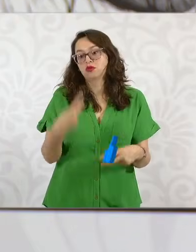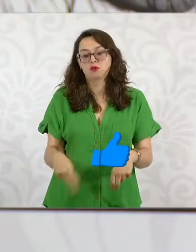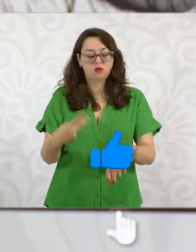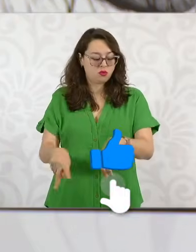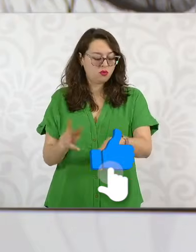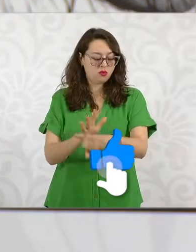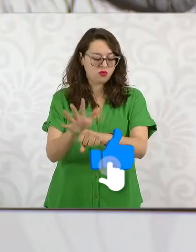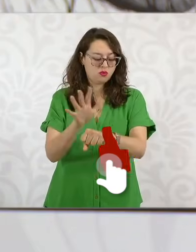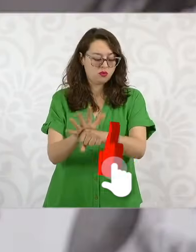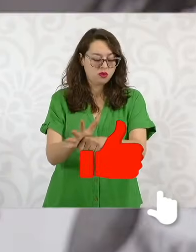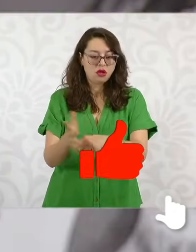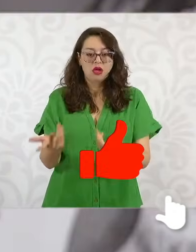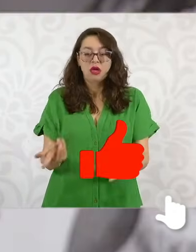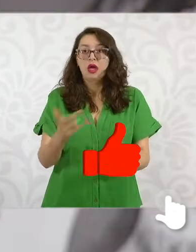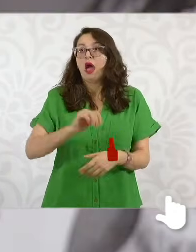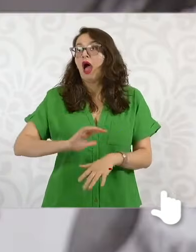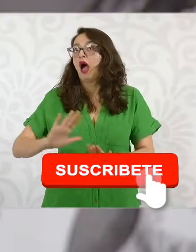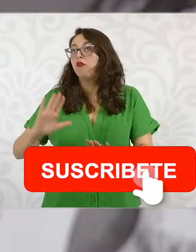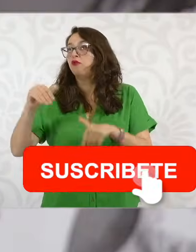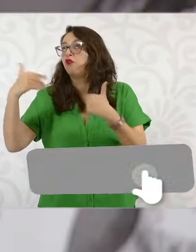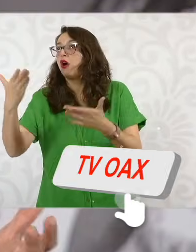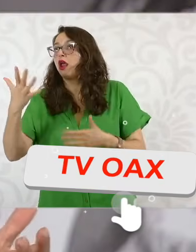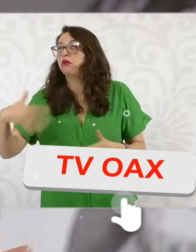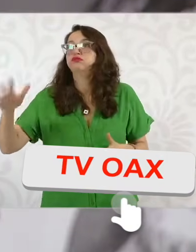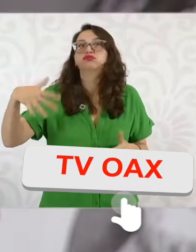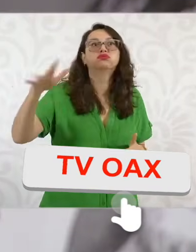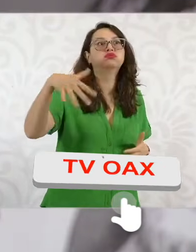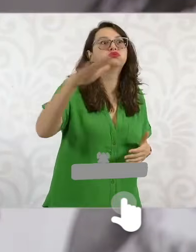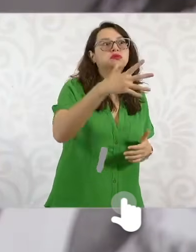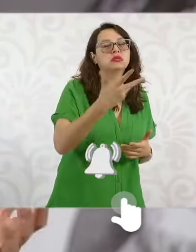tal manera que no dependamos tanto del exterior. Eso no quiere decir que se cierran las fronteras